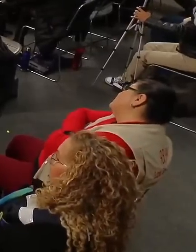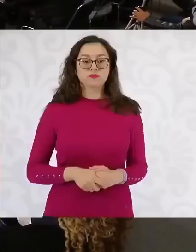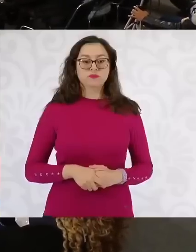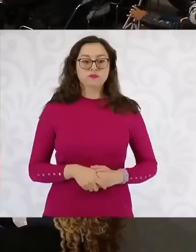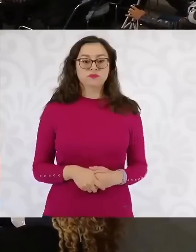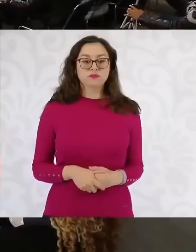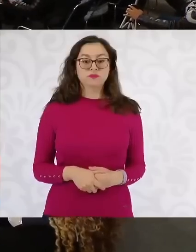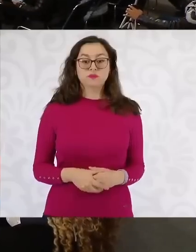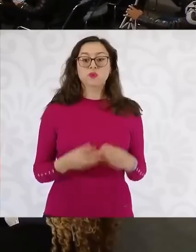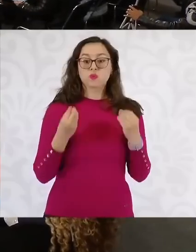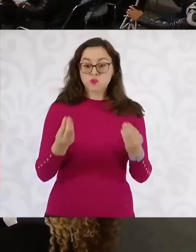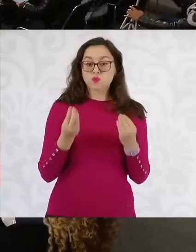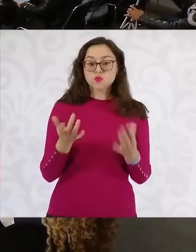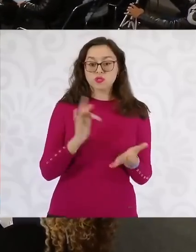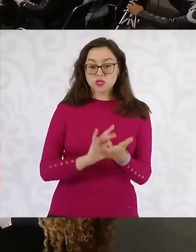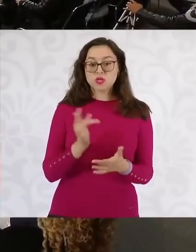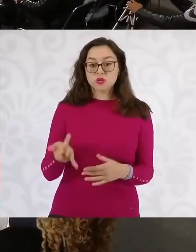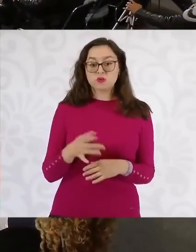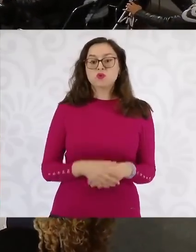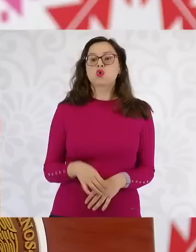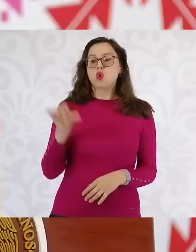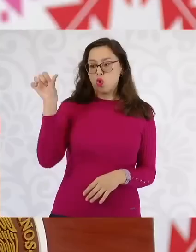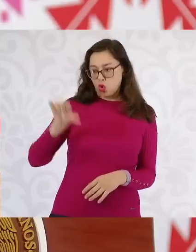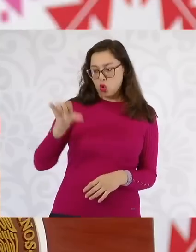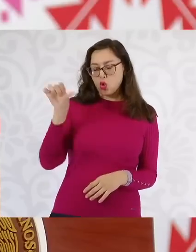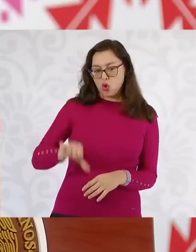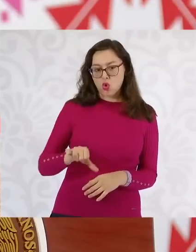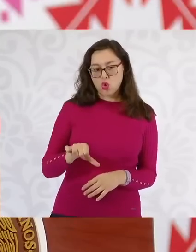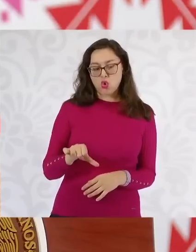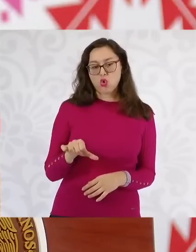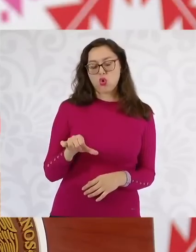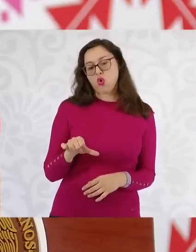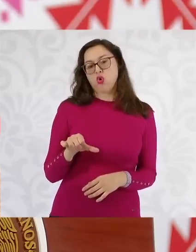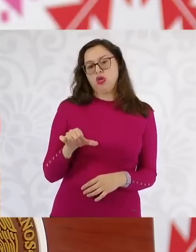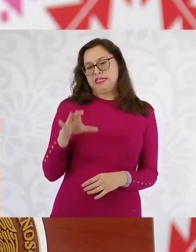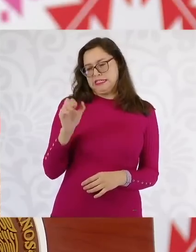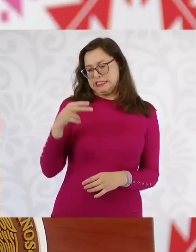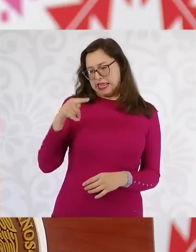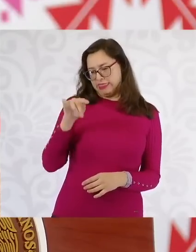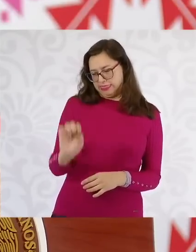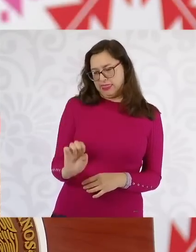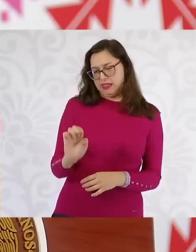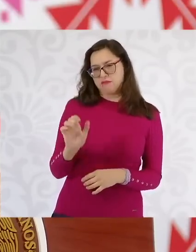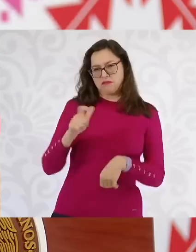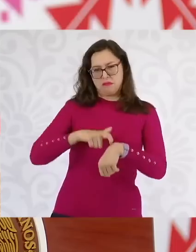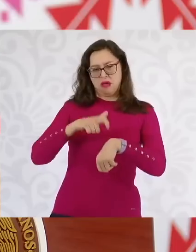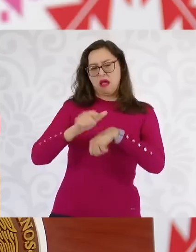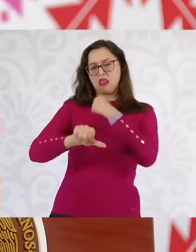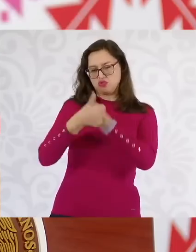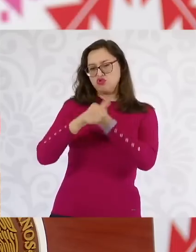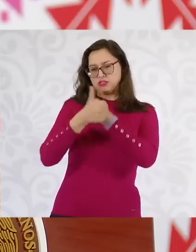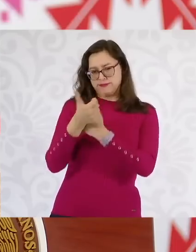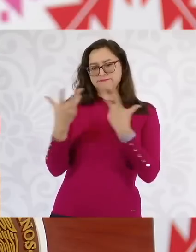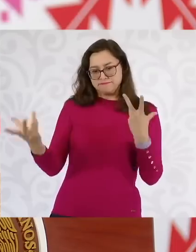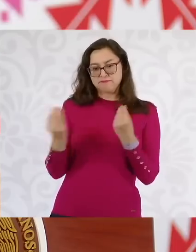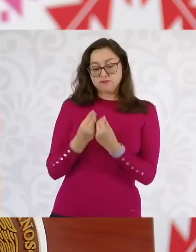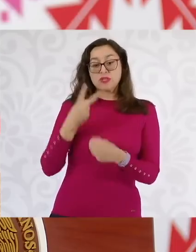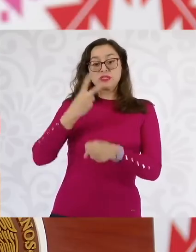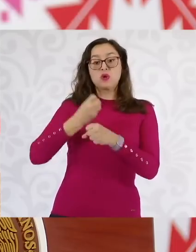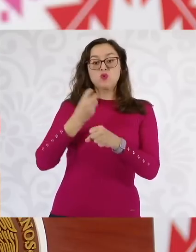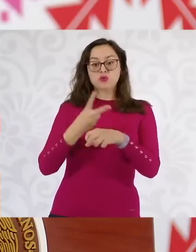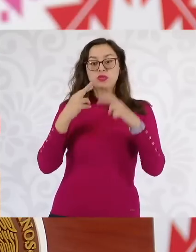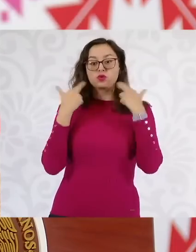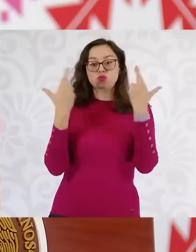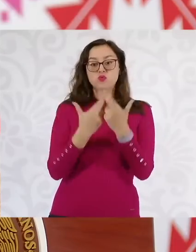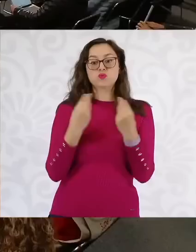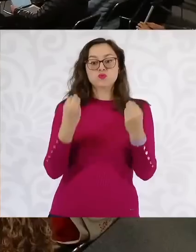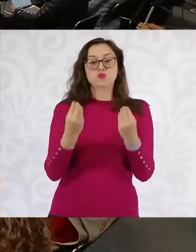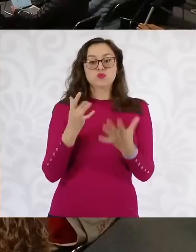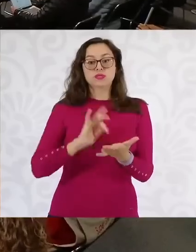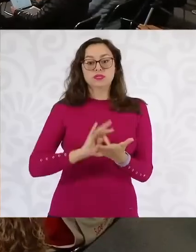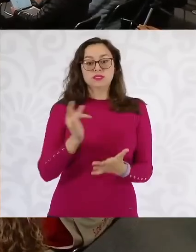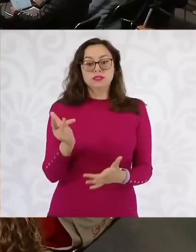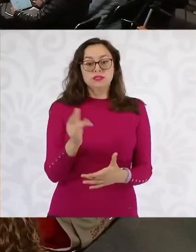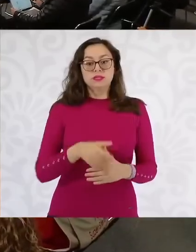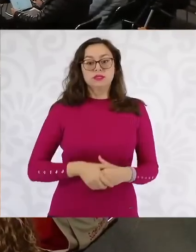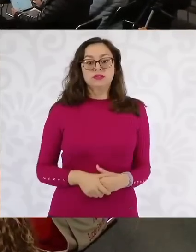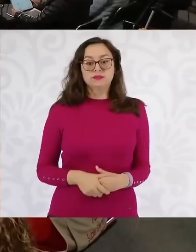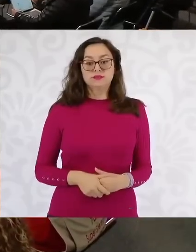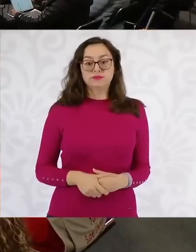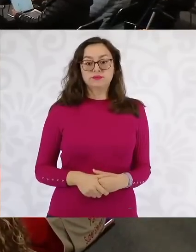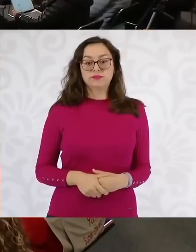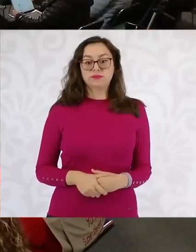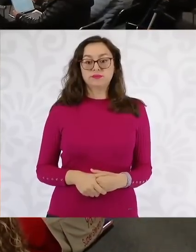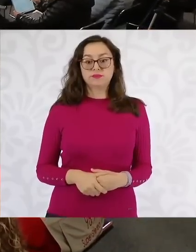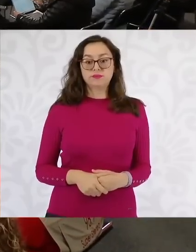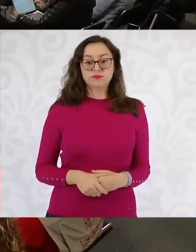la cente es la segunda reunión alrededor de las 11 si mal no recuerdo Muchas gracias 19 años de